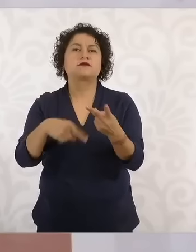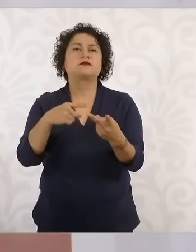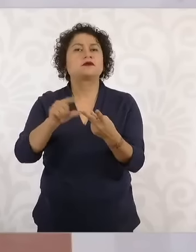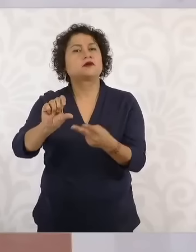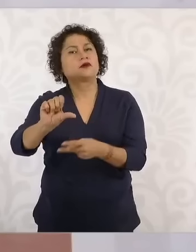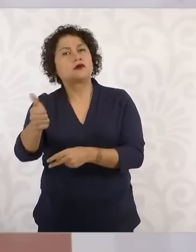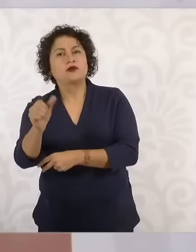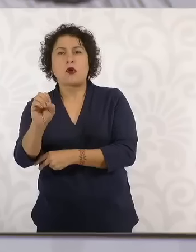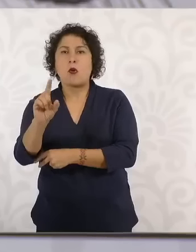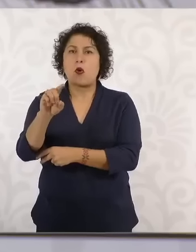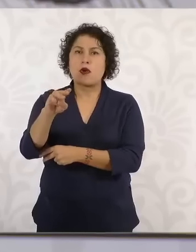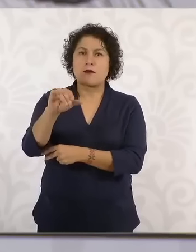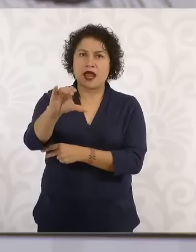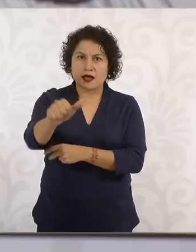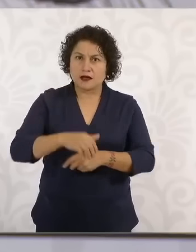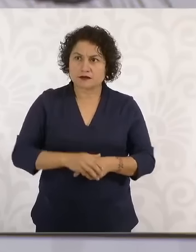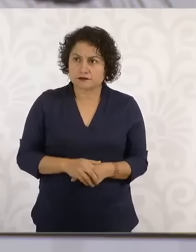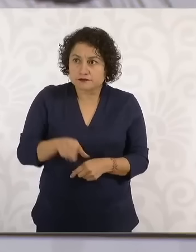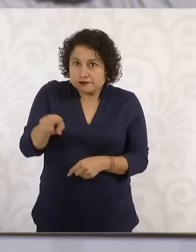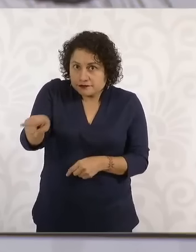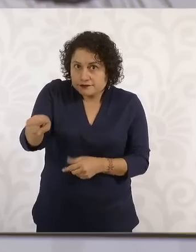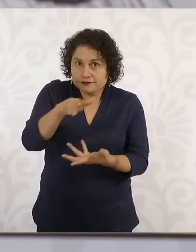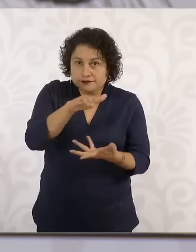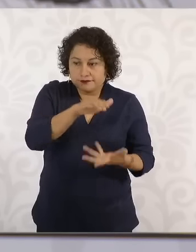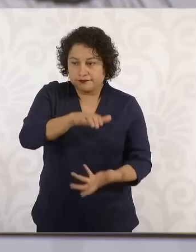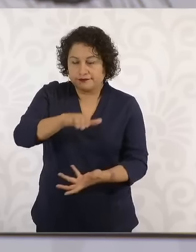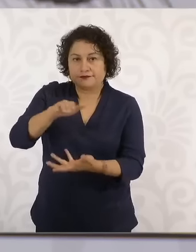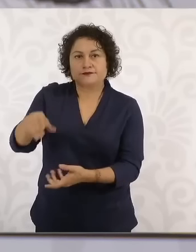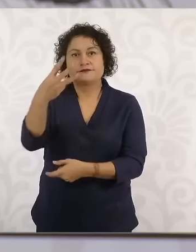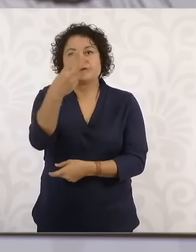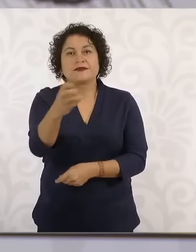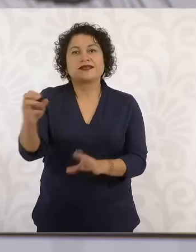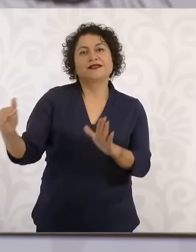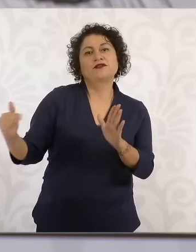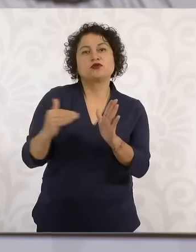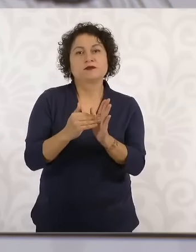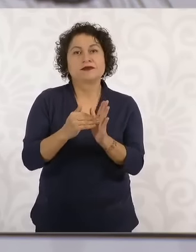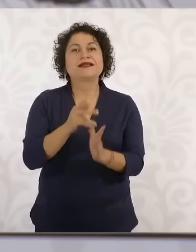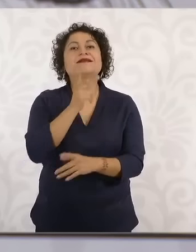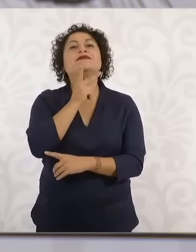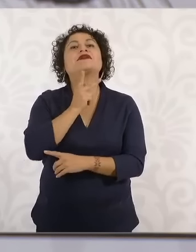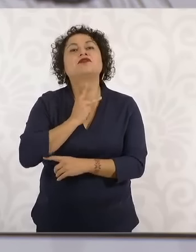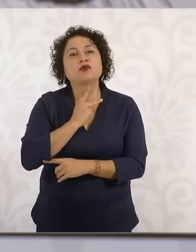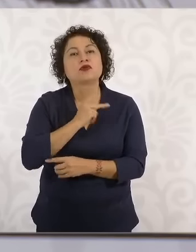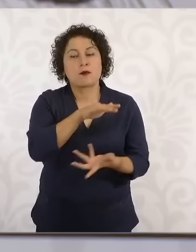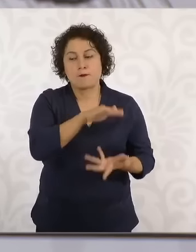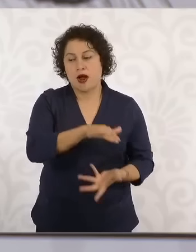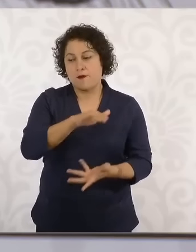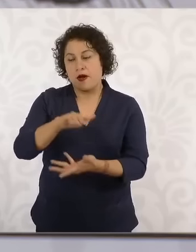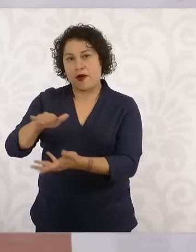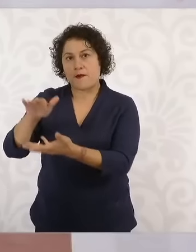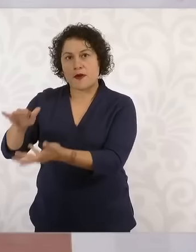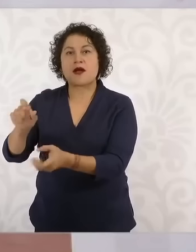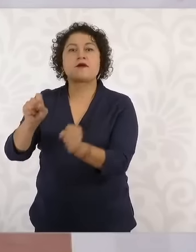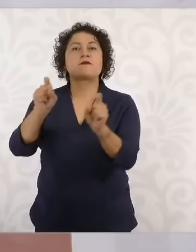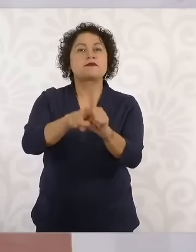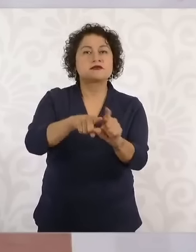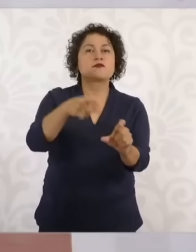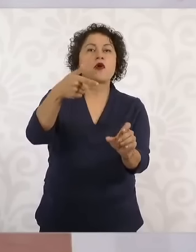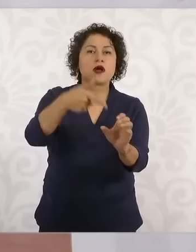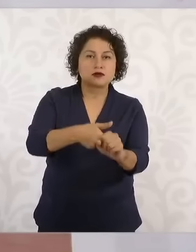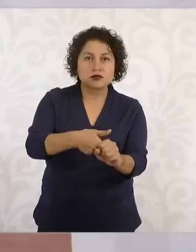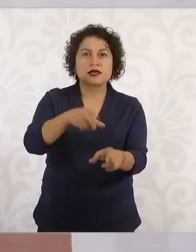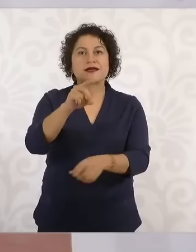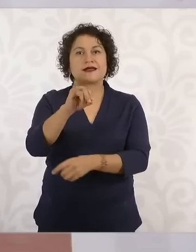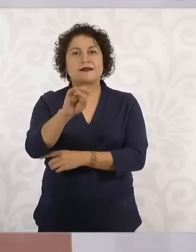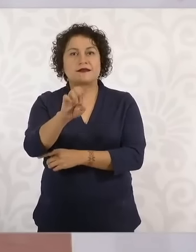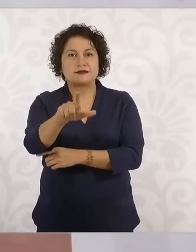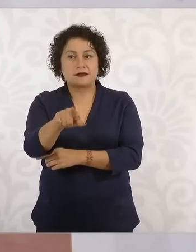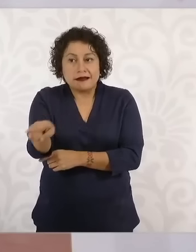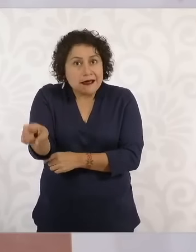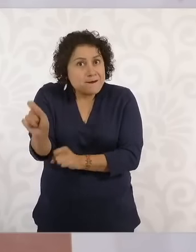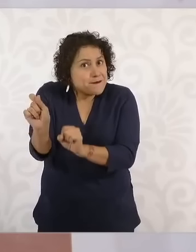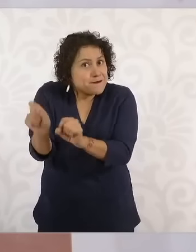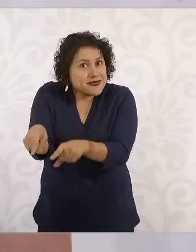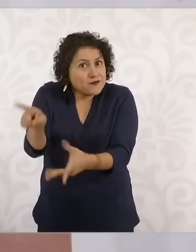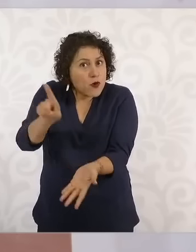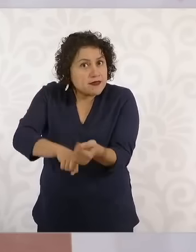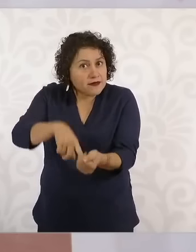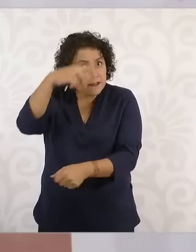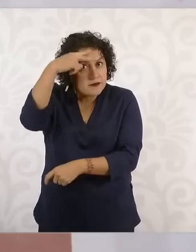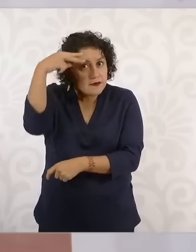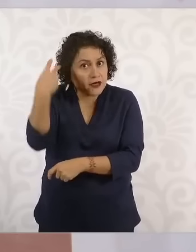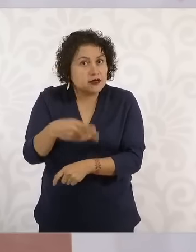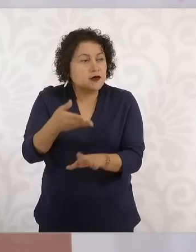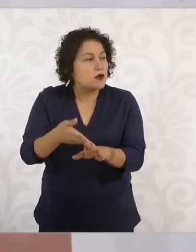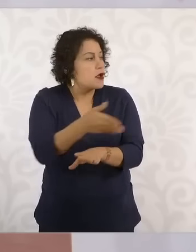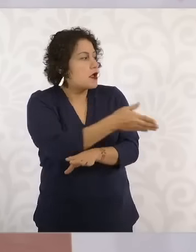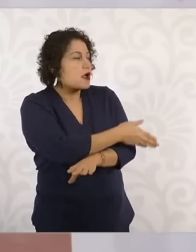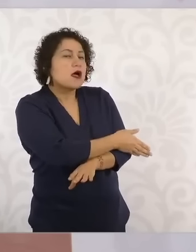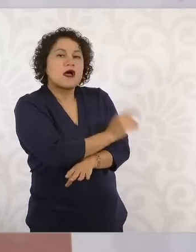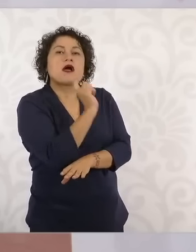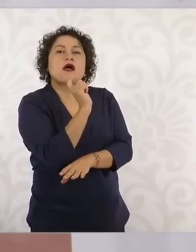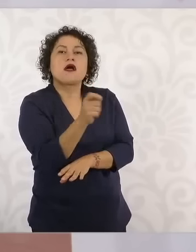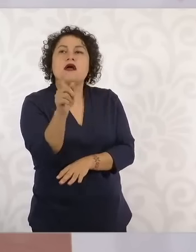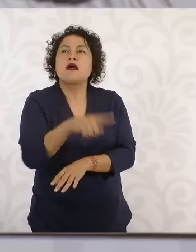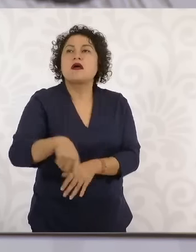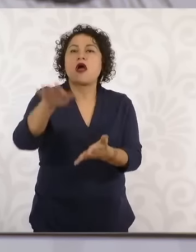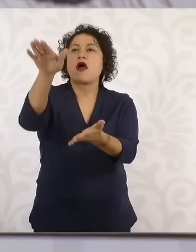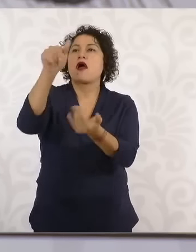produciendo 300,000 barriles diarios de gasolina y diésel que antes se importaba.